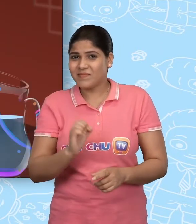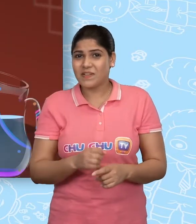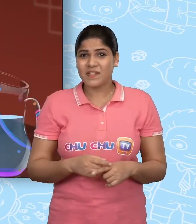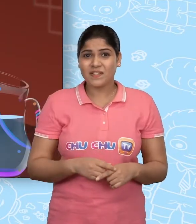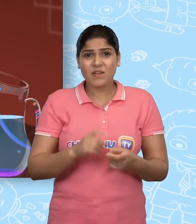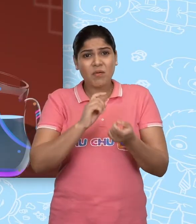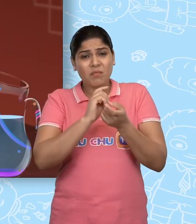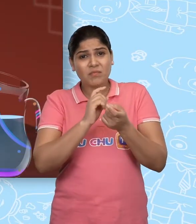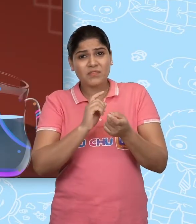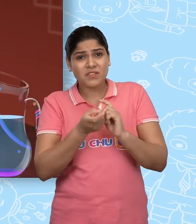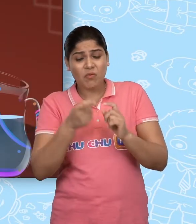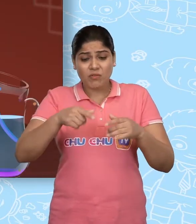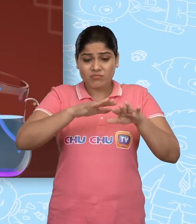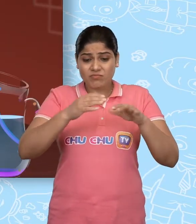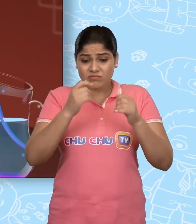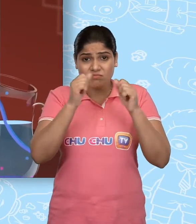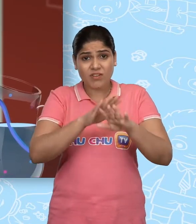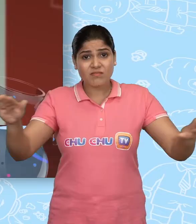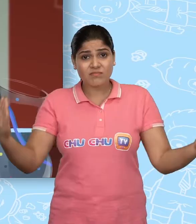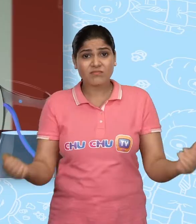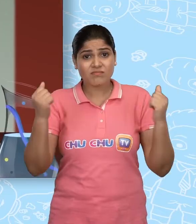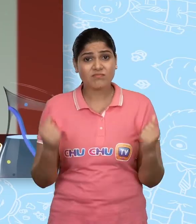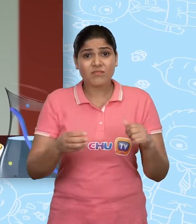बलकी वो table पर बैठ कर खाना खाने लगी